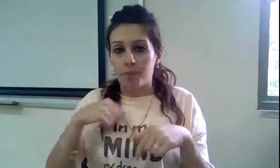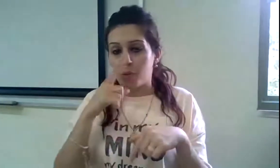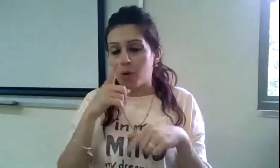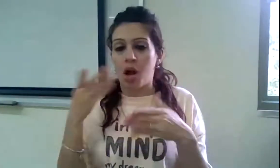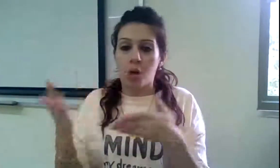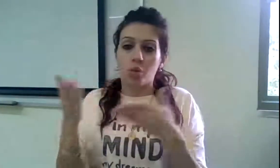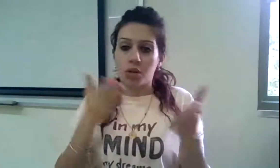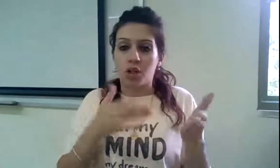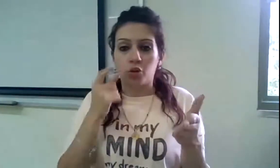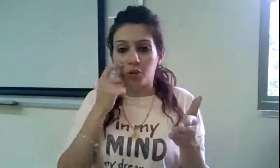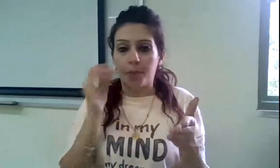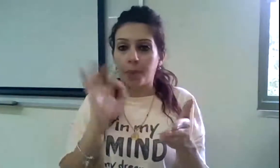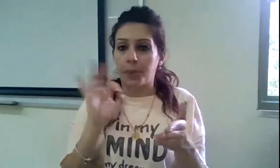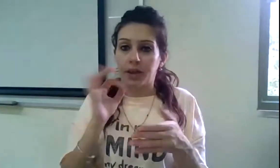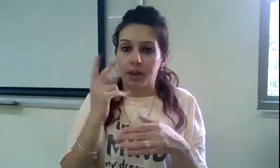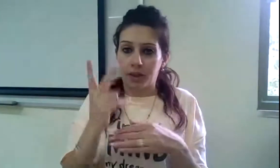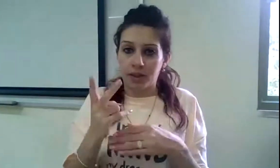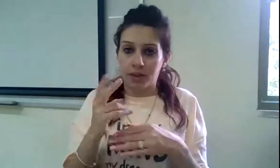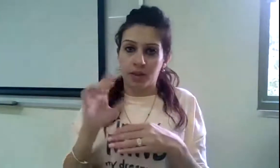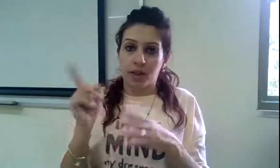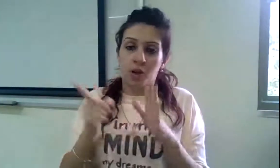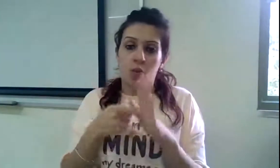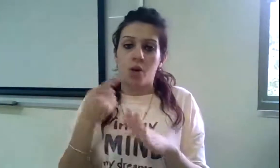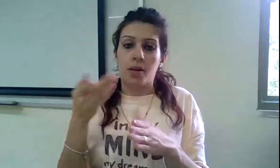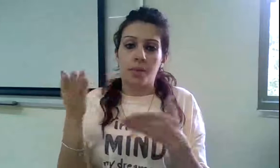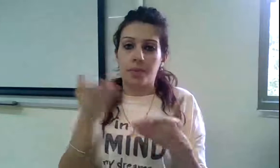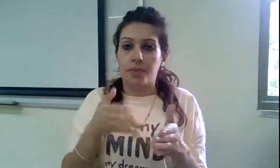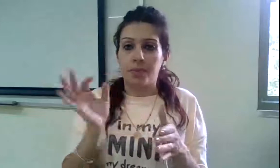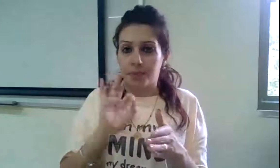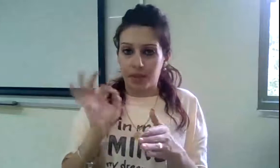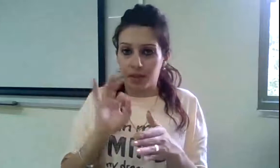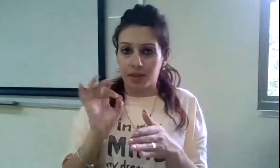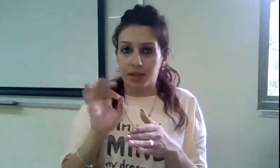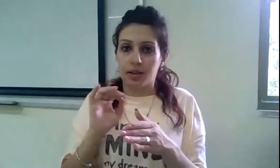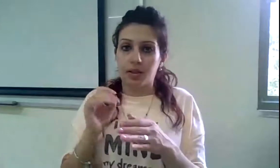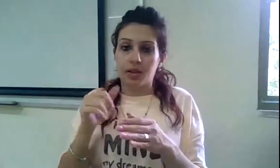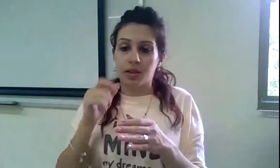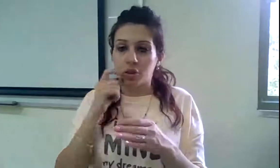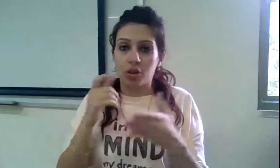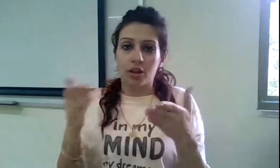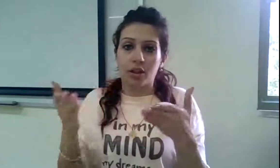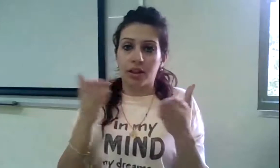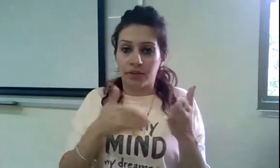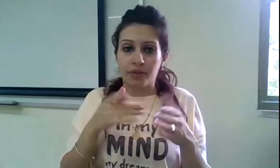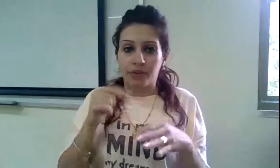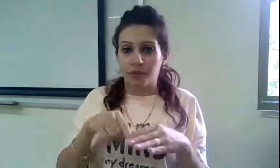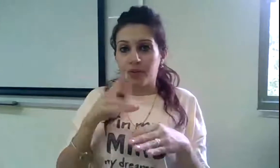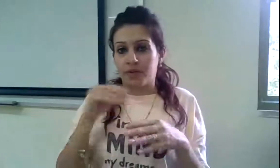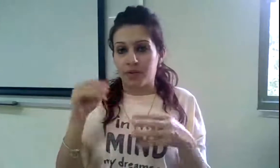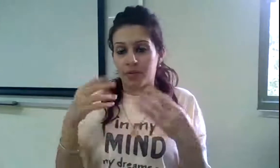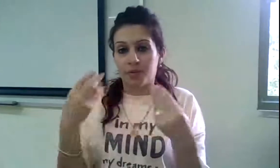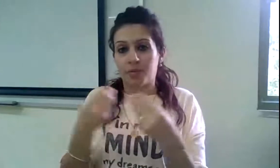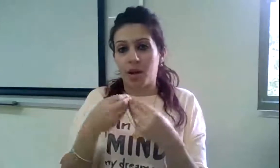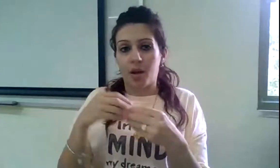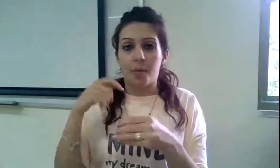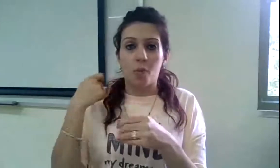وبداية أود أن ارحب بمن اصبح في الواقع اكثر من ضيف هو أيضا زميل من وزارة التربية والتعليم في الأردن